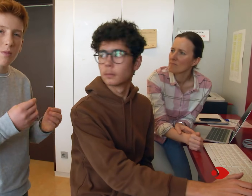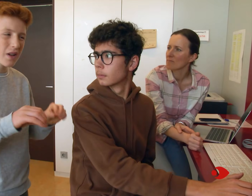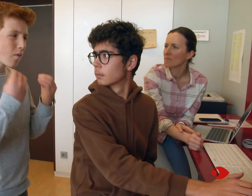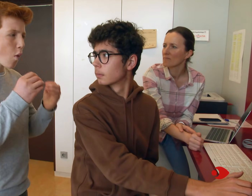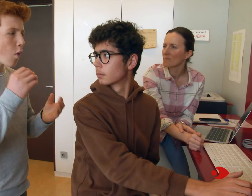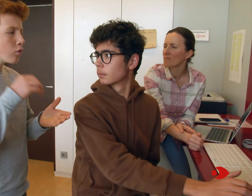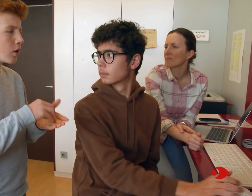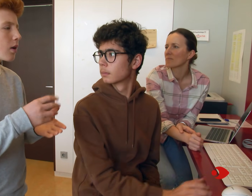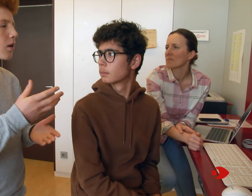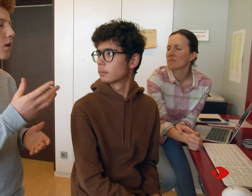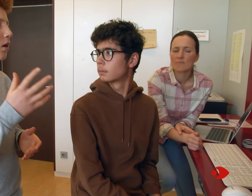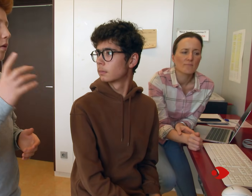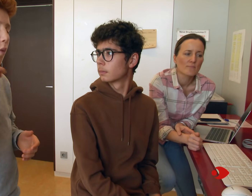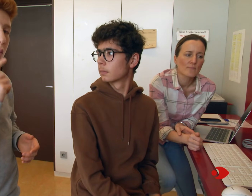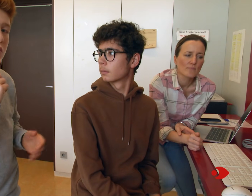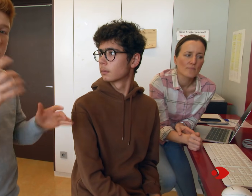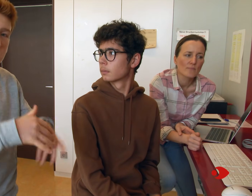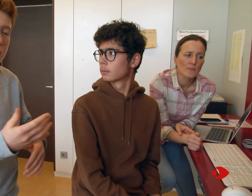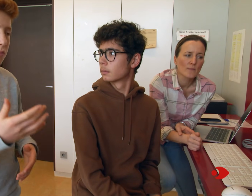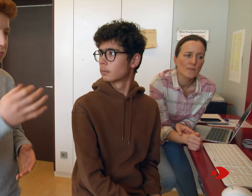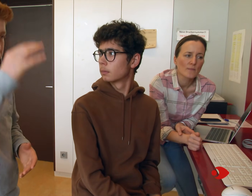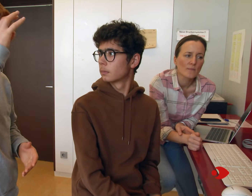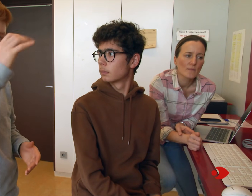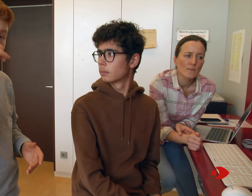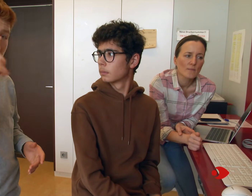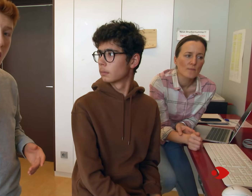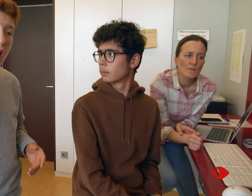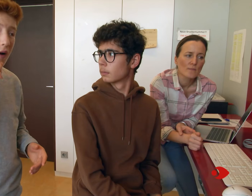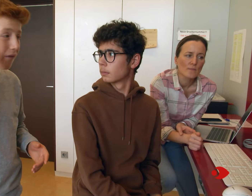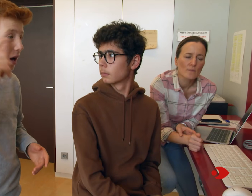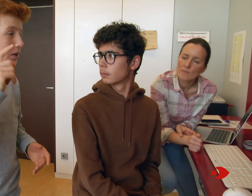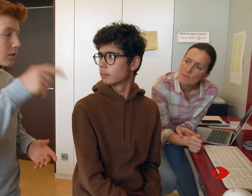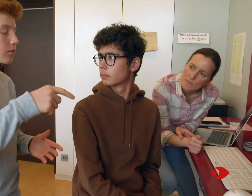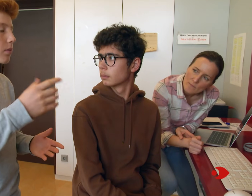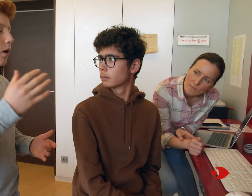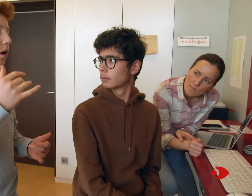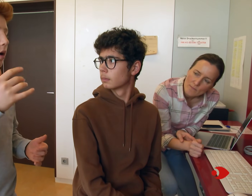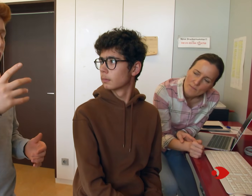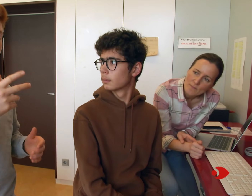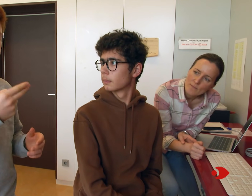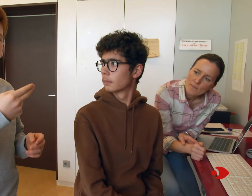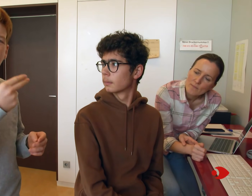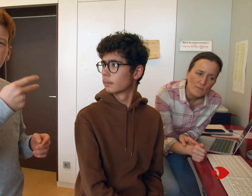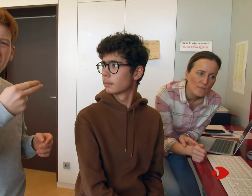Das Problem ist: Es gibt nur wenig Infos, wo sich die Gehörlosen treffen. Wir wissen nur, dass es im Hackerzelt ist